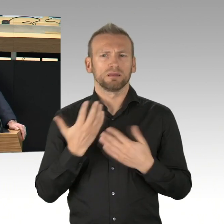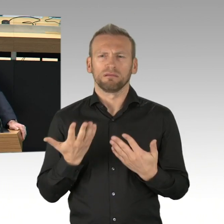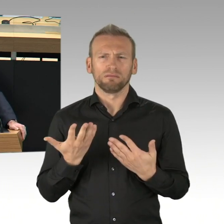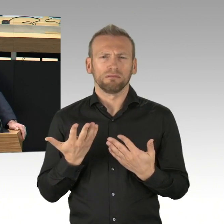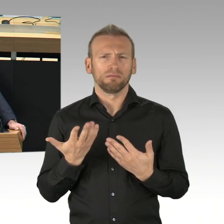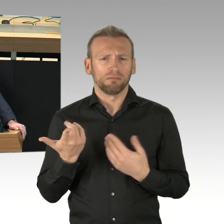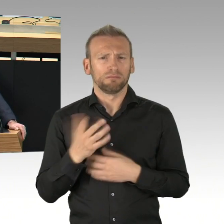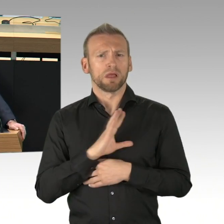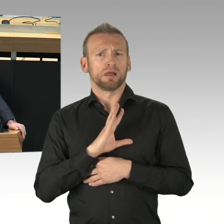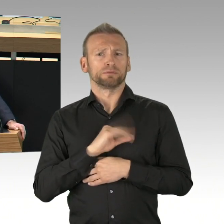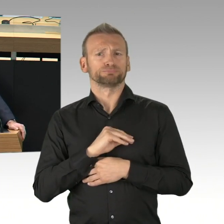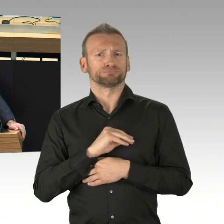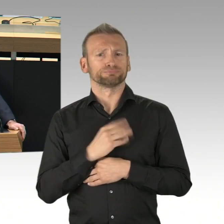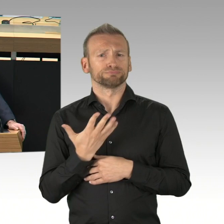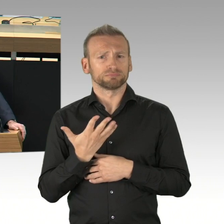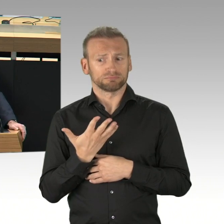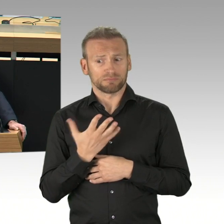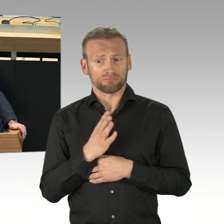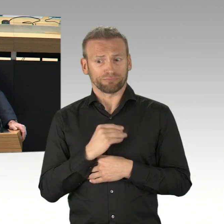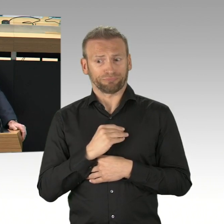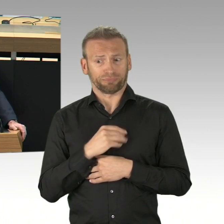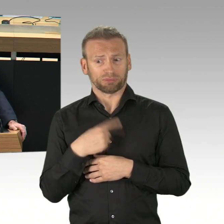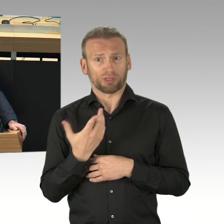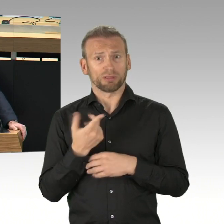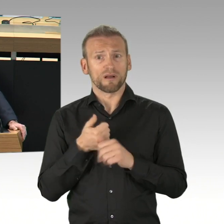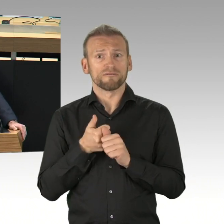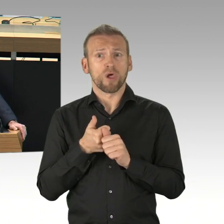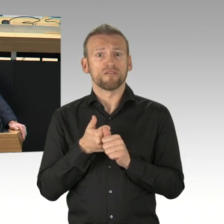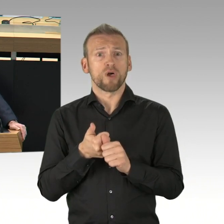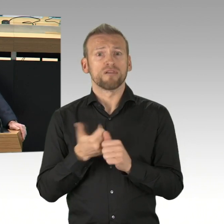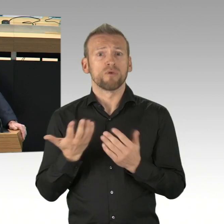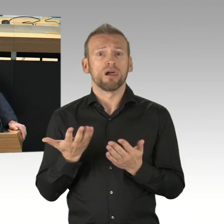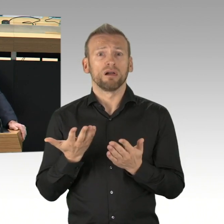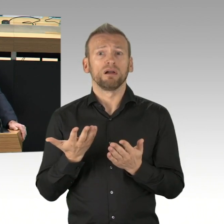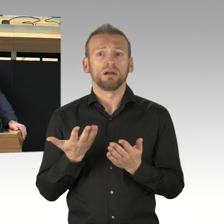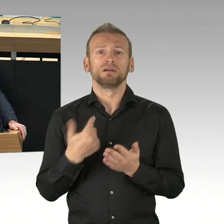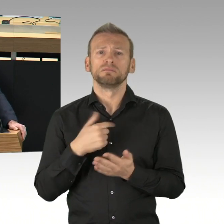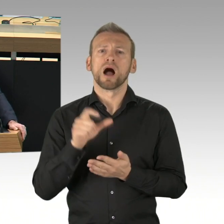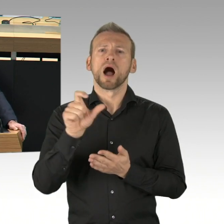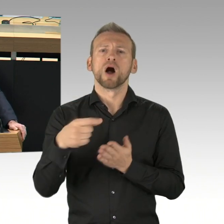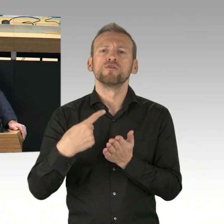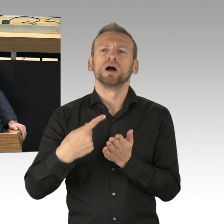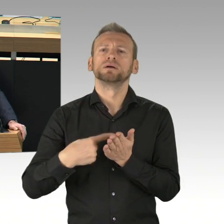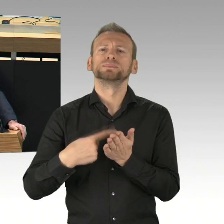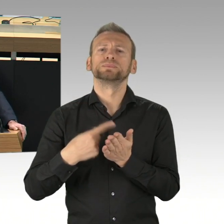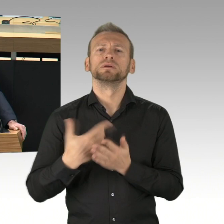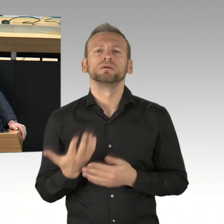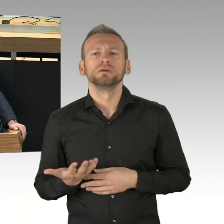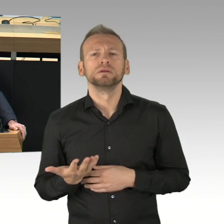gerichtlich streiten müssen. Das wäre Gift für unser Berlin. Daher werden wir eine Normenkontrollklage direkt zum Verfassungsgericht erheben.